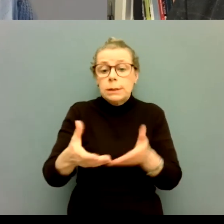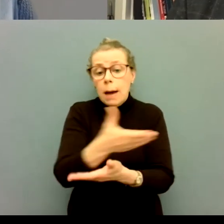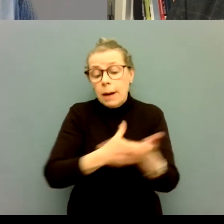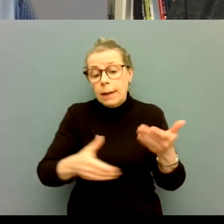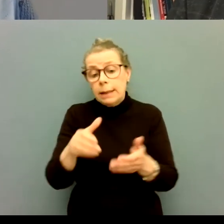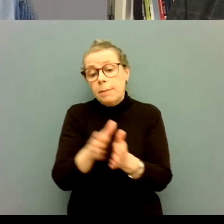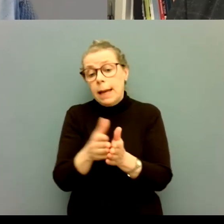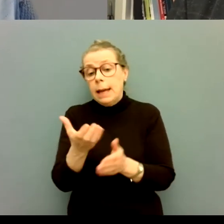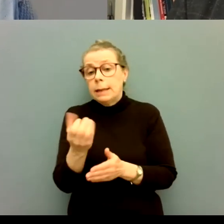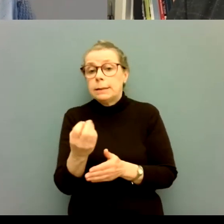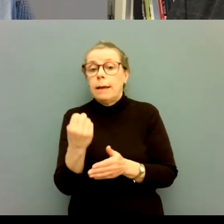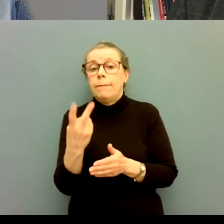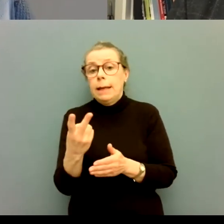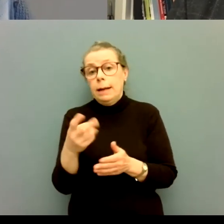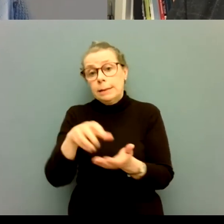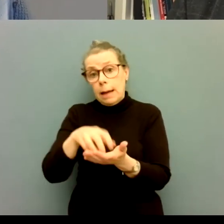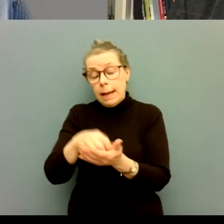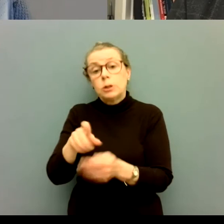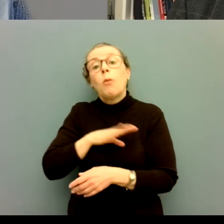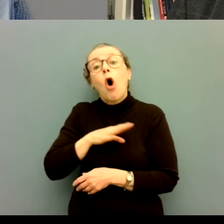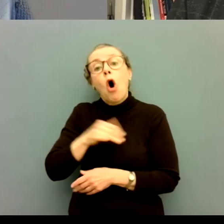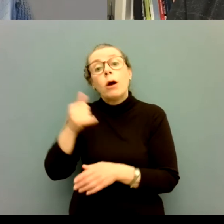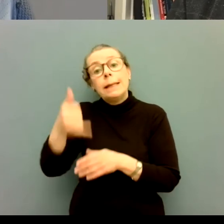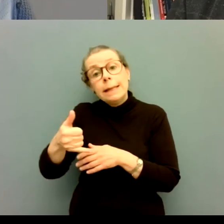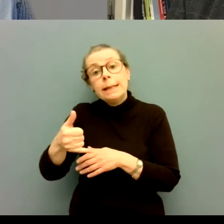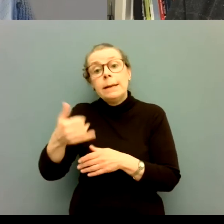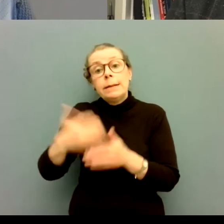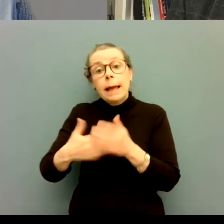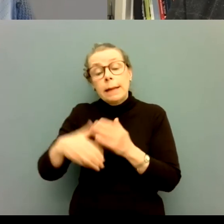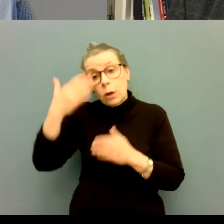som har de här kunskaperna, tänkte jag vi skulle prata om nu.